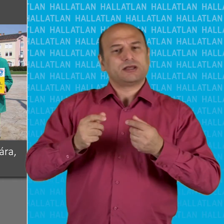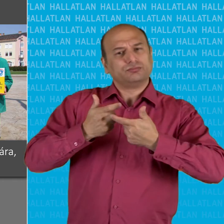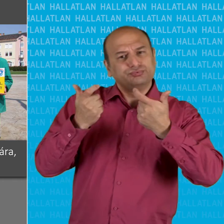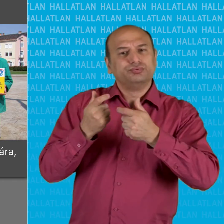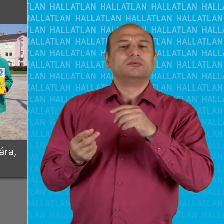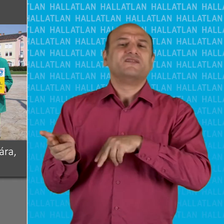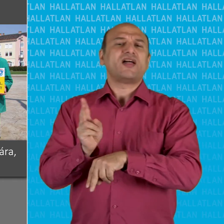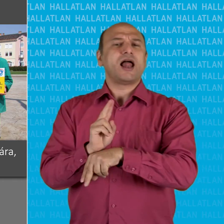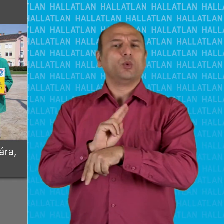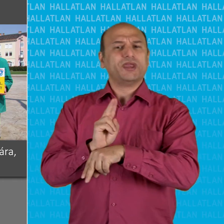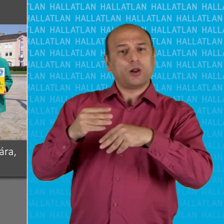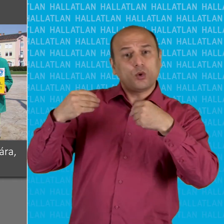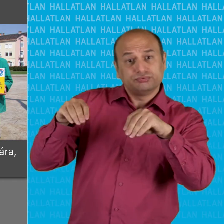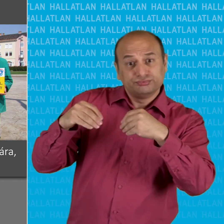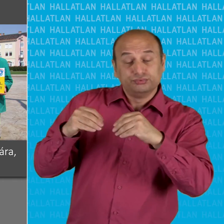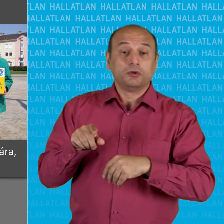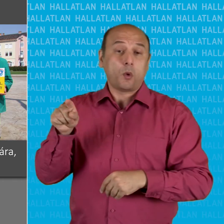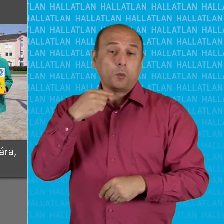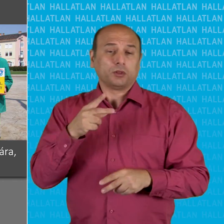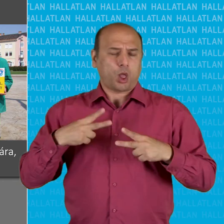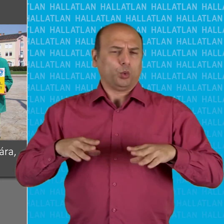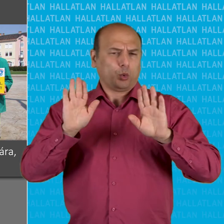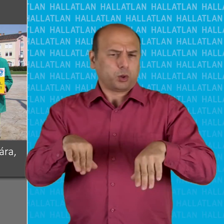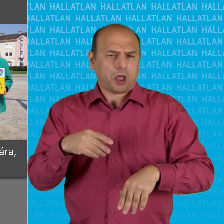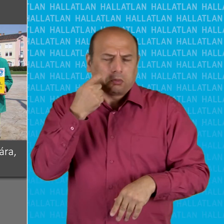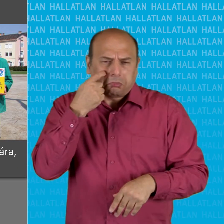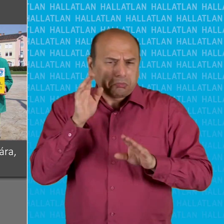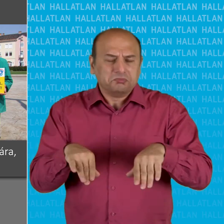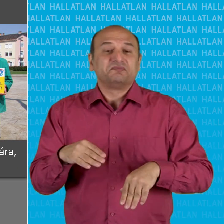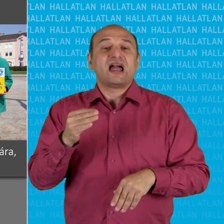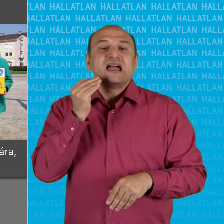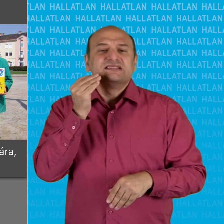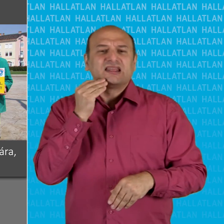Erről tájékoztattuk a Kölyök Kft. felügyelőjét, aki azt mondta,